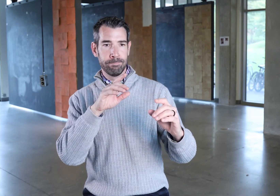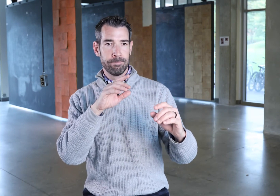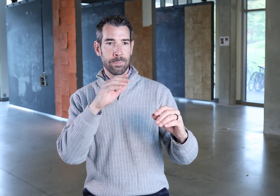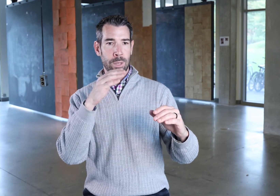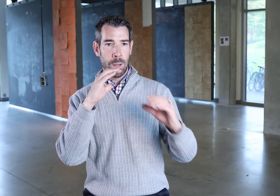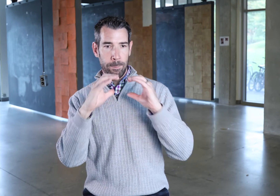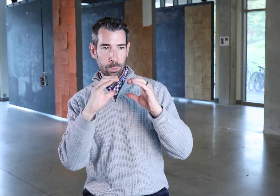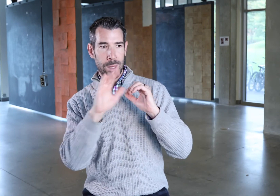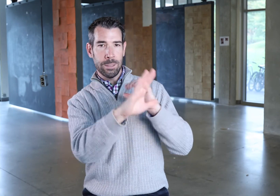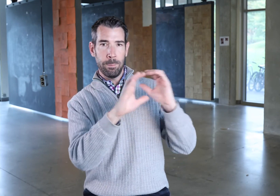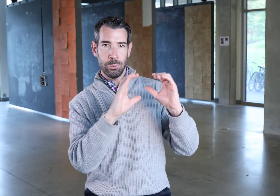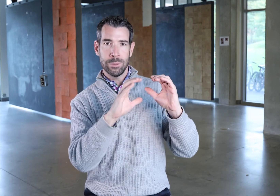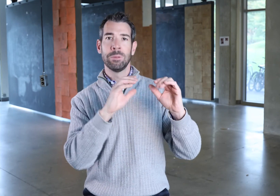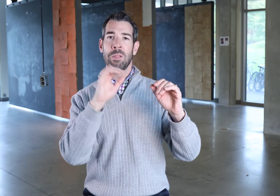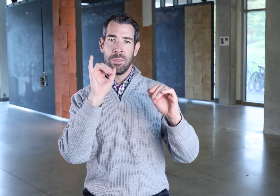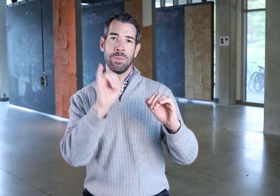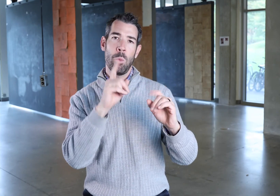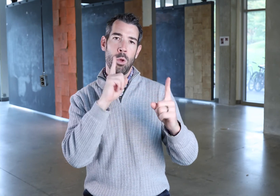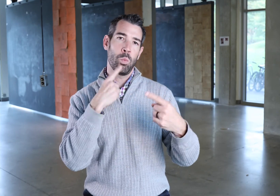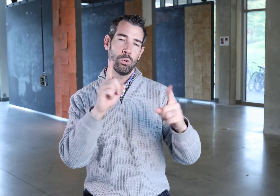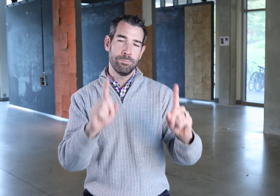y yo con el suyo para que funcionara bien.